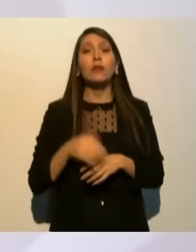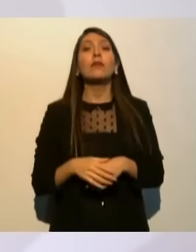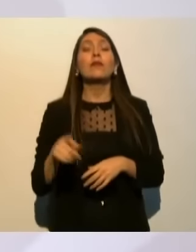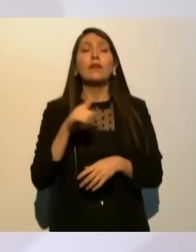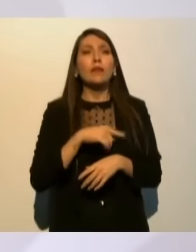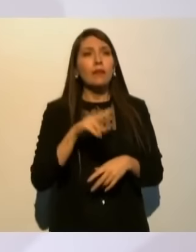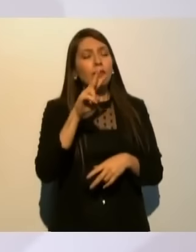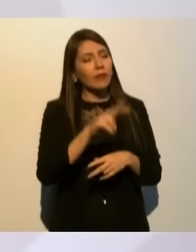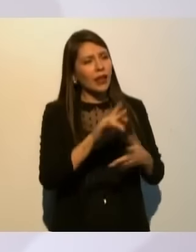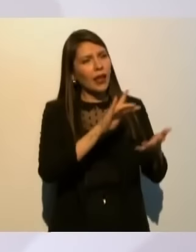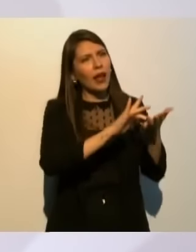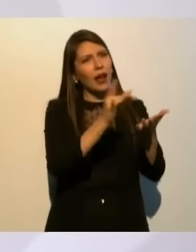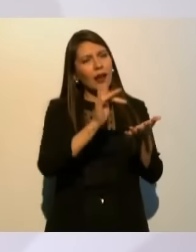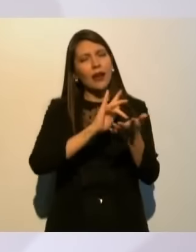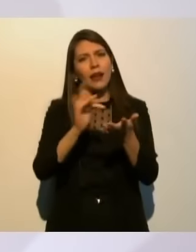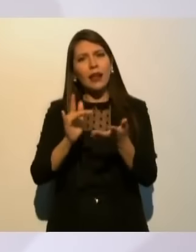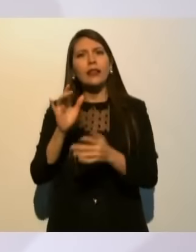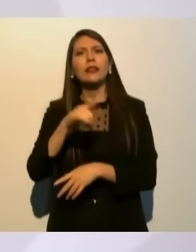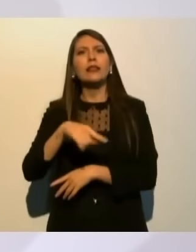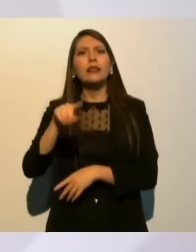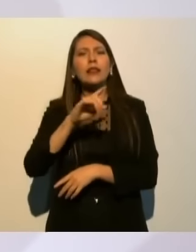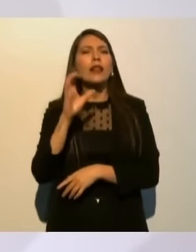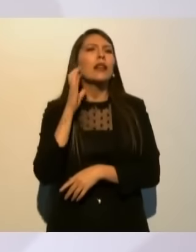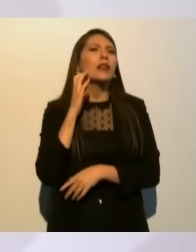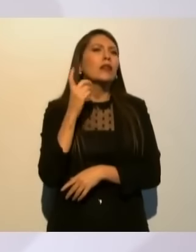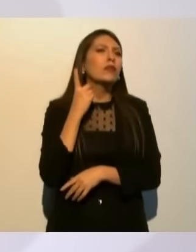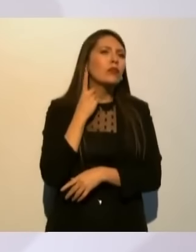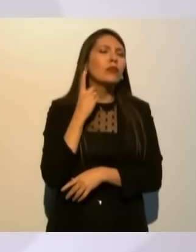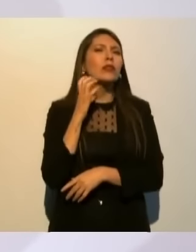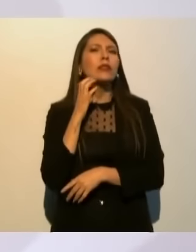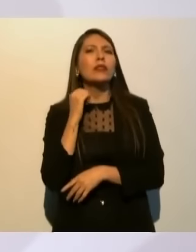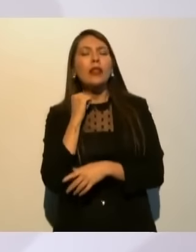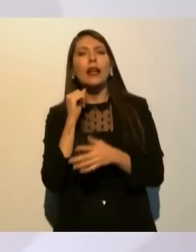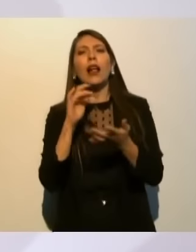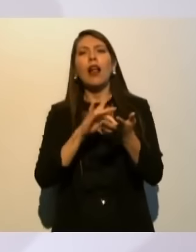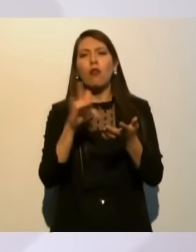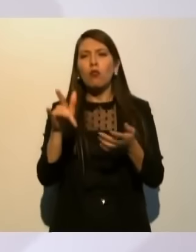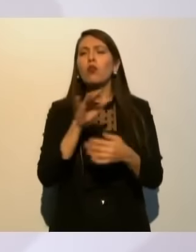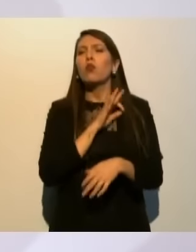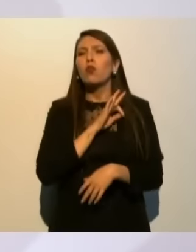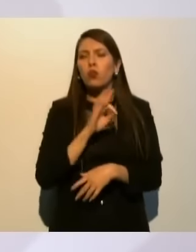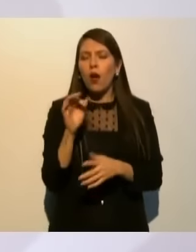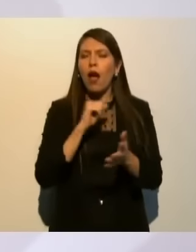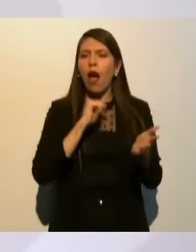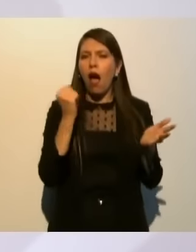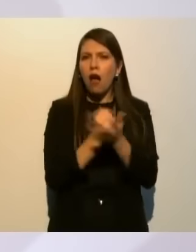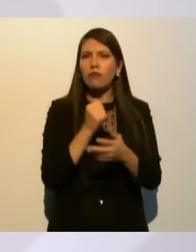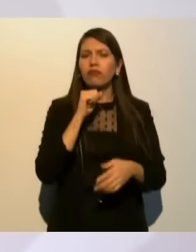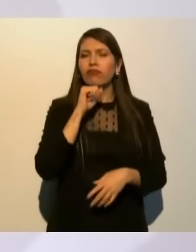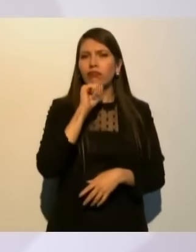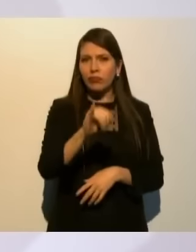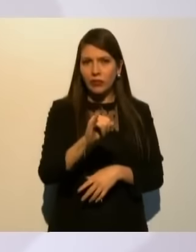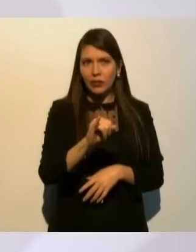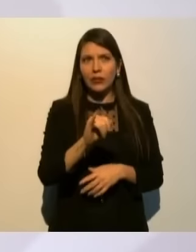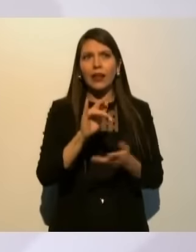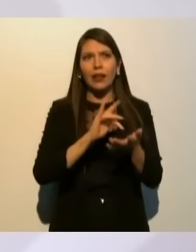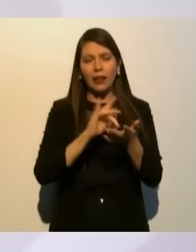posible esta asignación y agradecemos a las y los gobernadores por la firma de este convenio